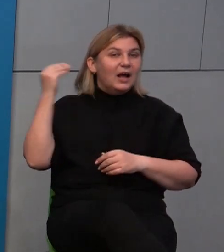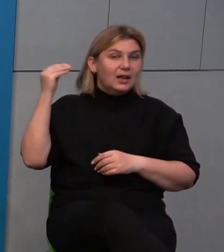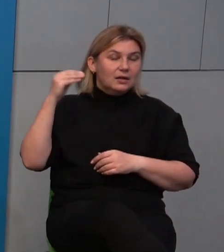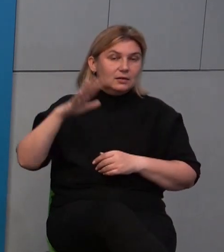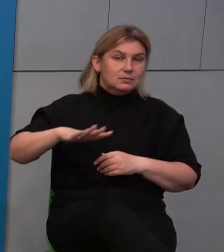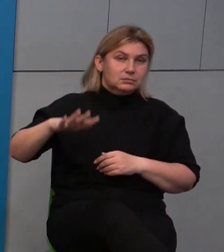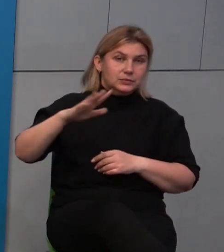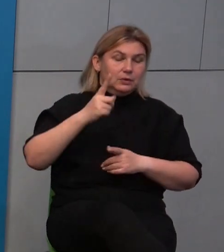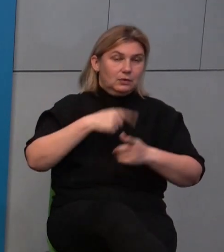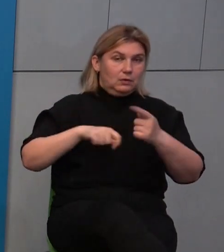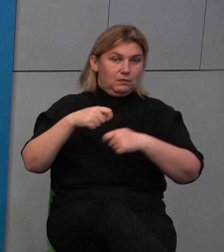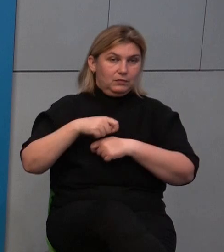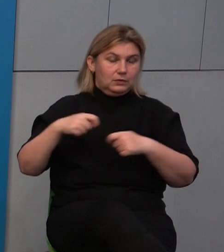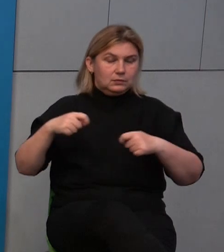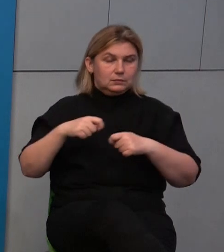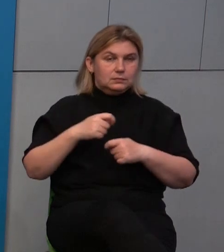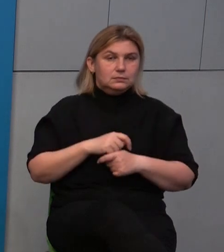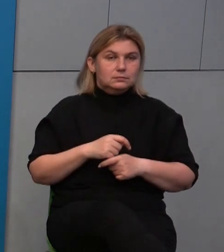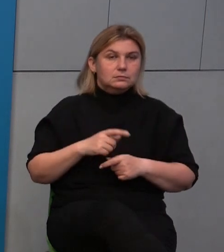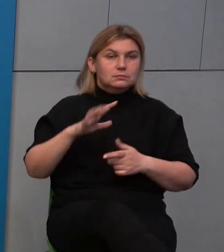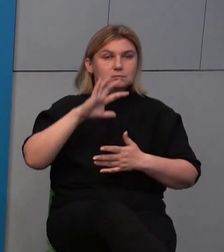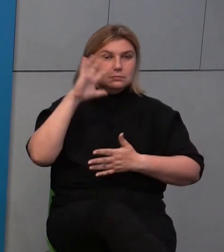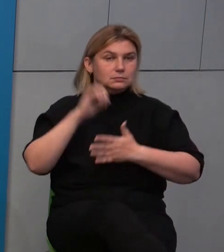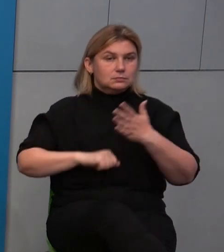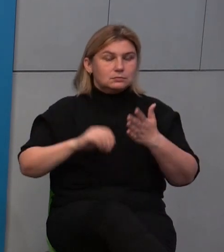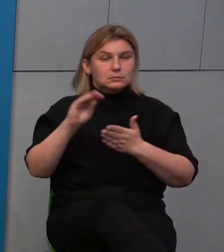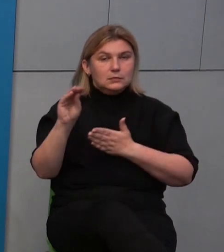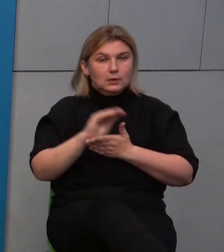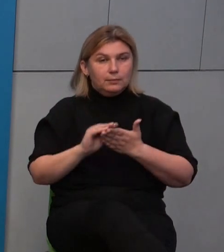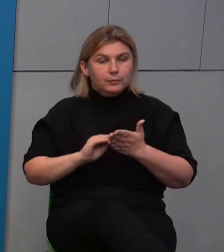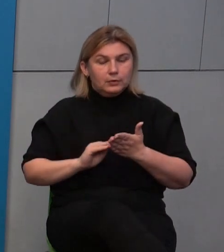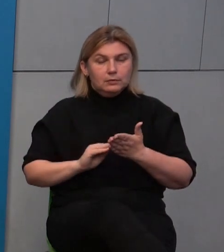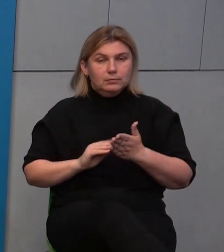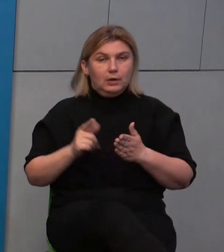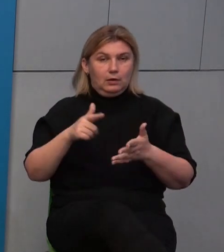te struktury, więc rozwiązano i zabrano im i pismo, i to towarzystwo.